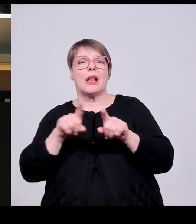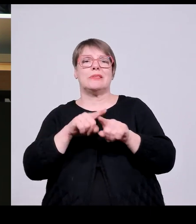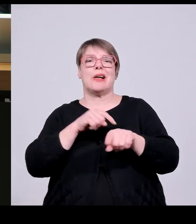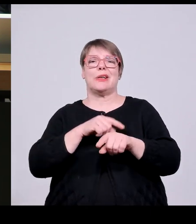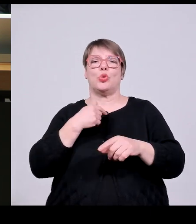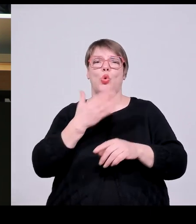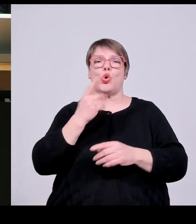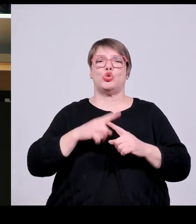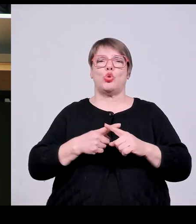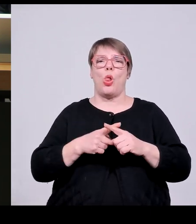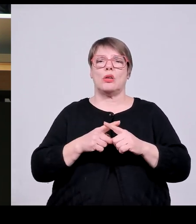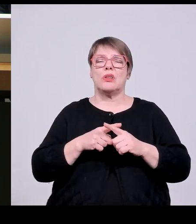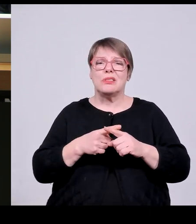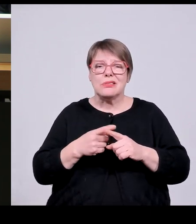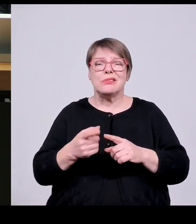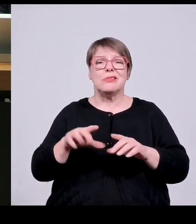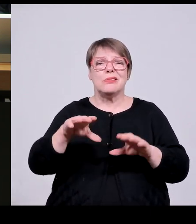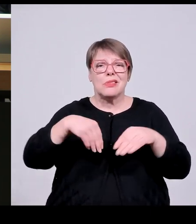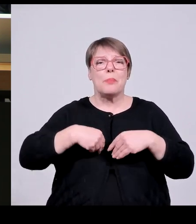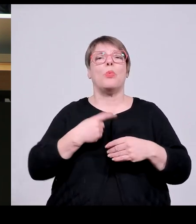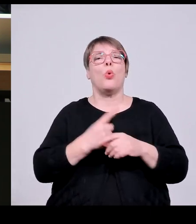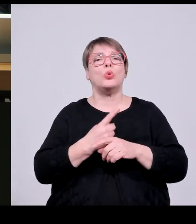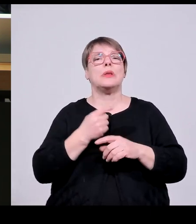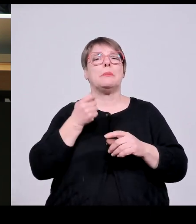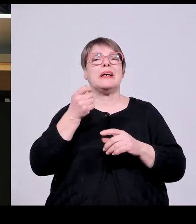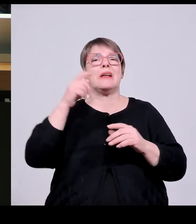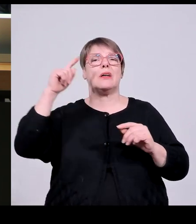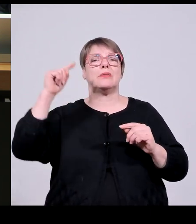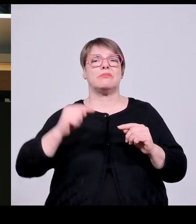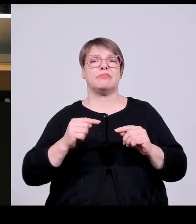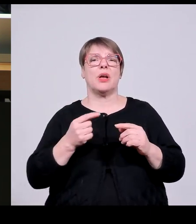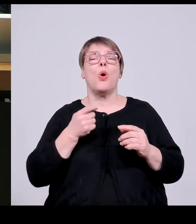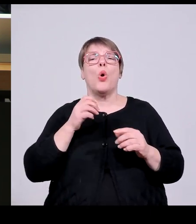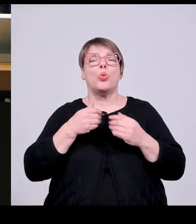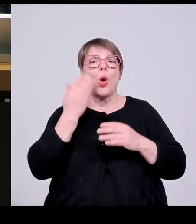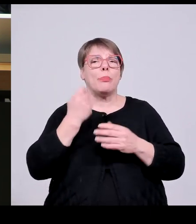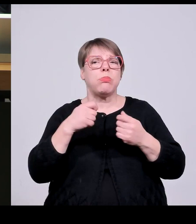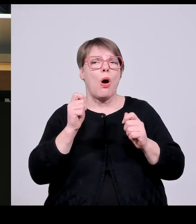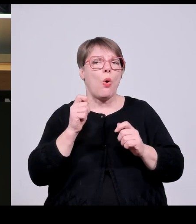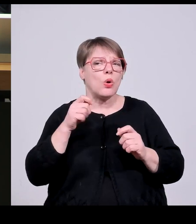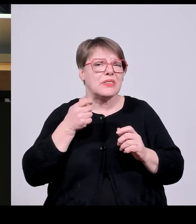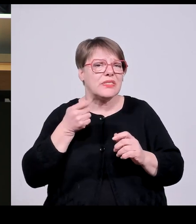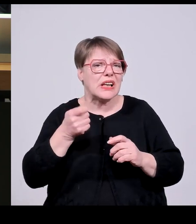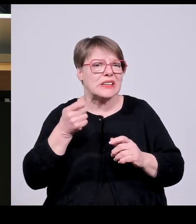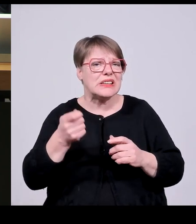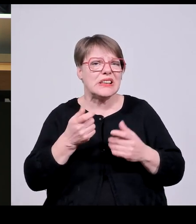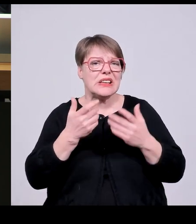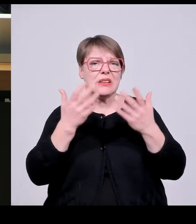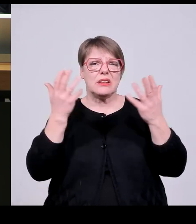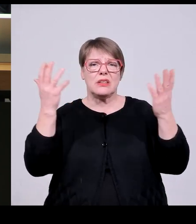mehr an und dann gegebenenfalls in der freien Wirtschaft sogar deutlich bessere und attraktivere Angebote finden, wo sie ihren Sachverstand einbringen können.